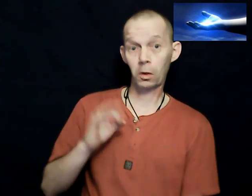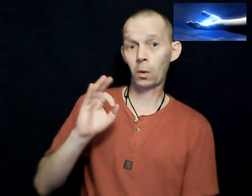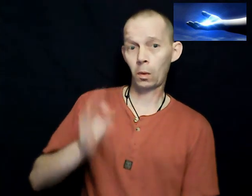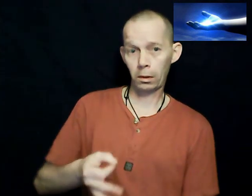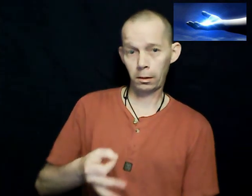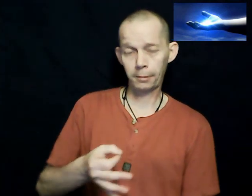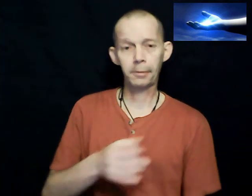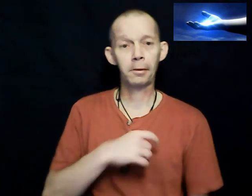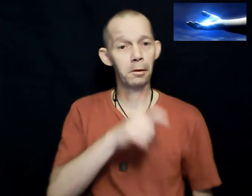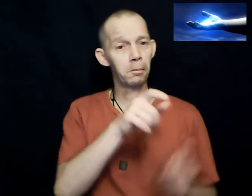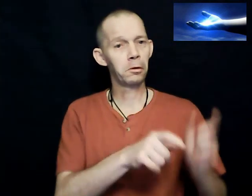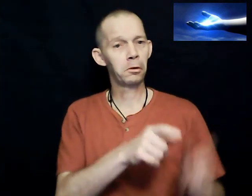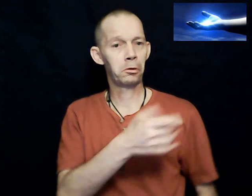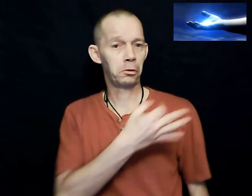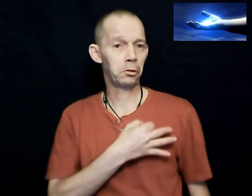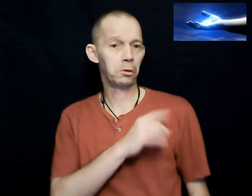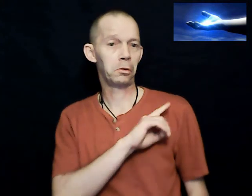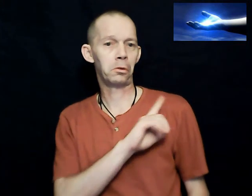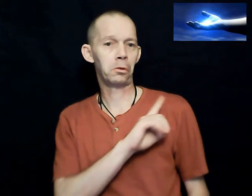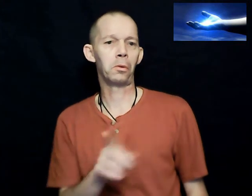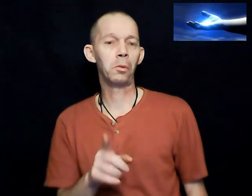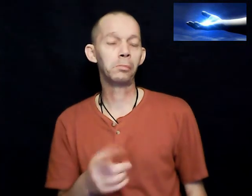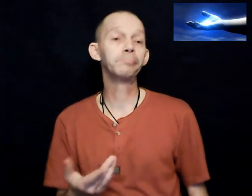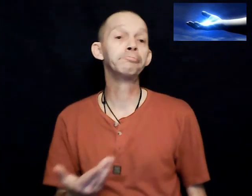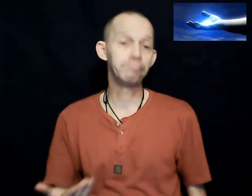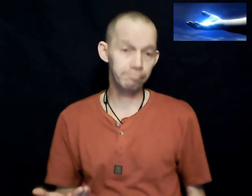Il y a des personnes qui me disent "oui" Il y a d'autres disent "non"